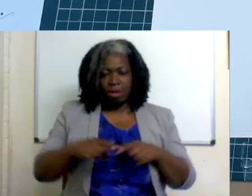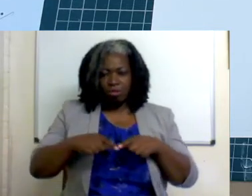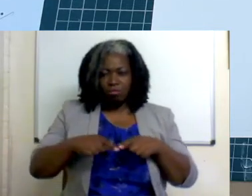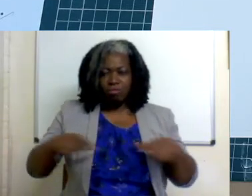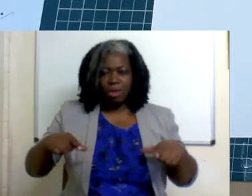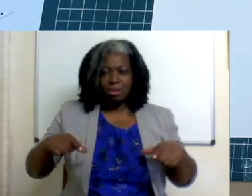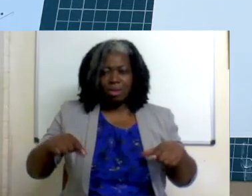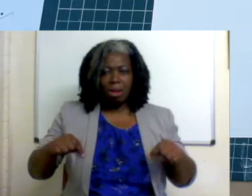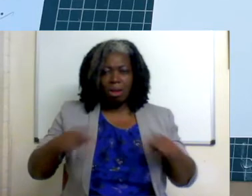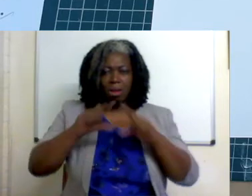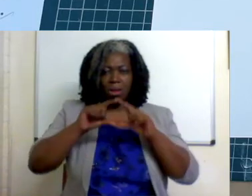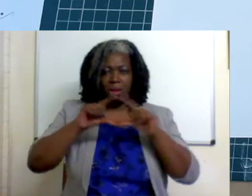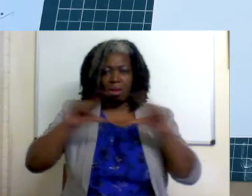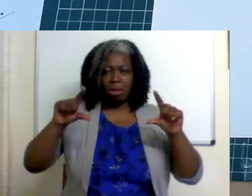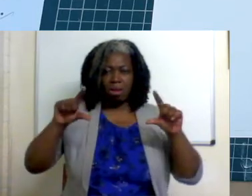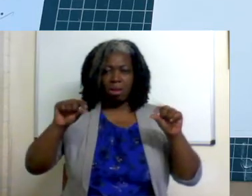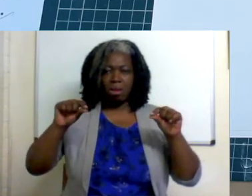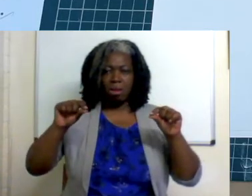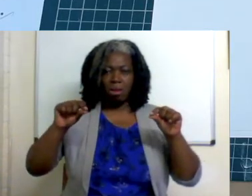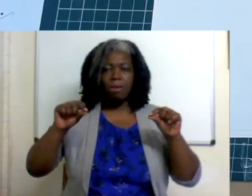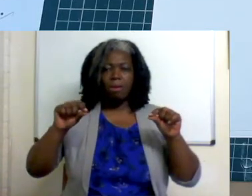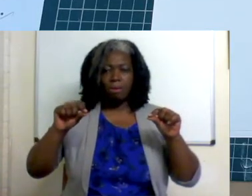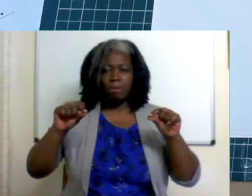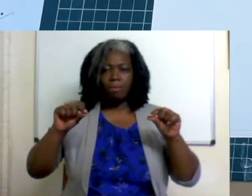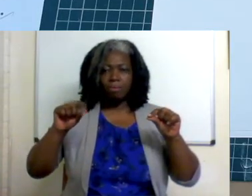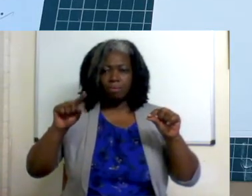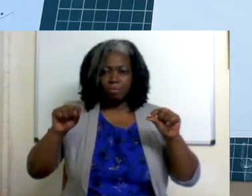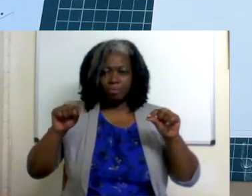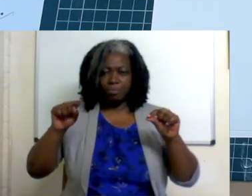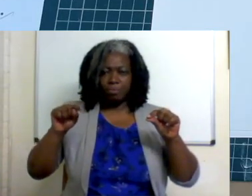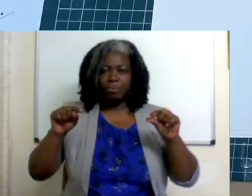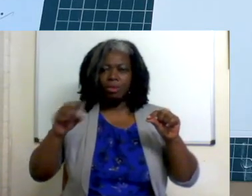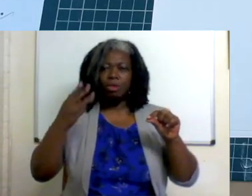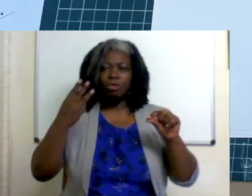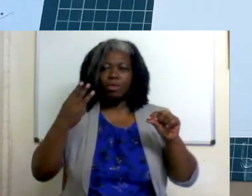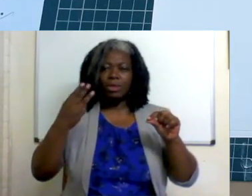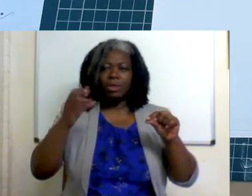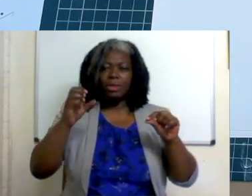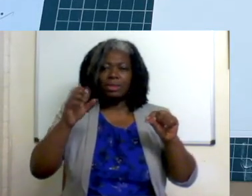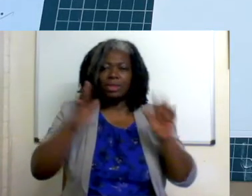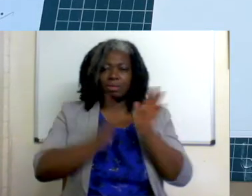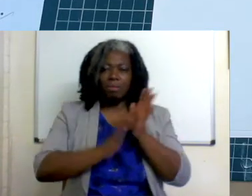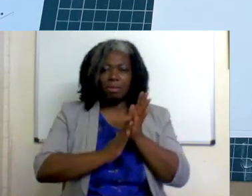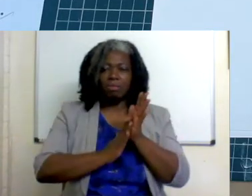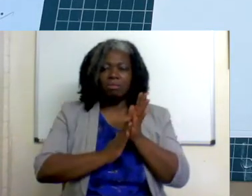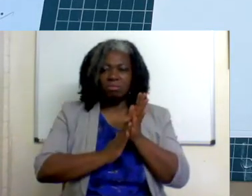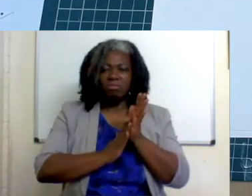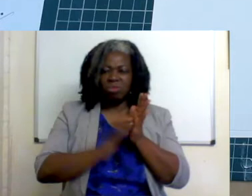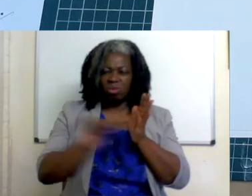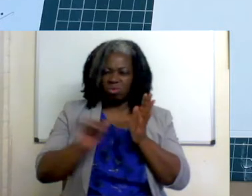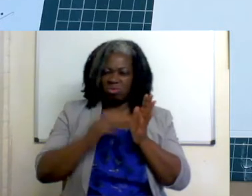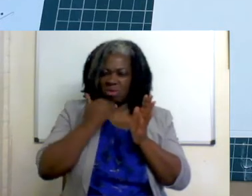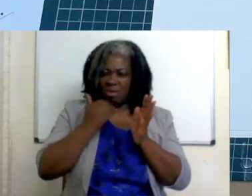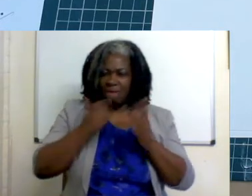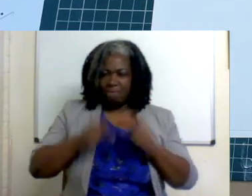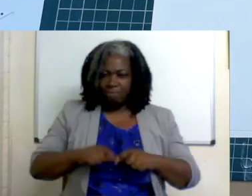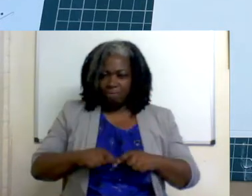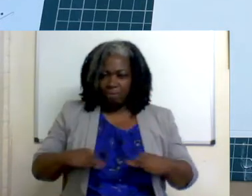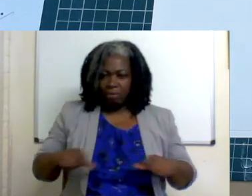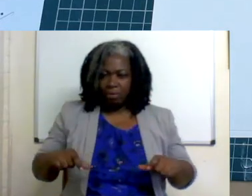obdelnik, tak 3 centimetry vysoky, coz by melo stacit, protoze